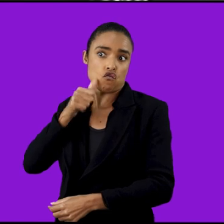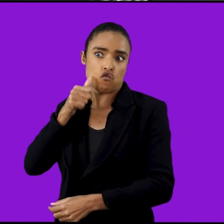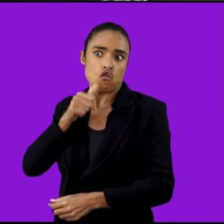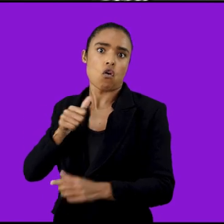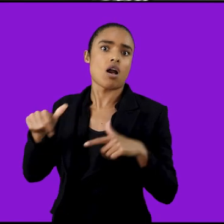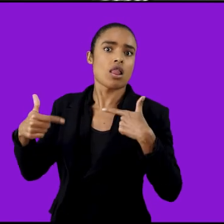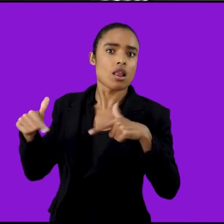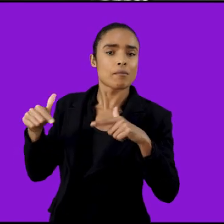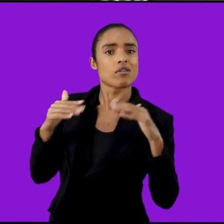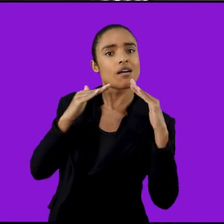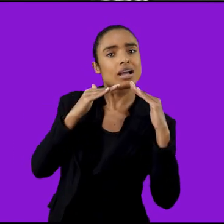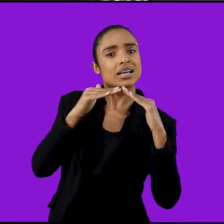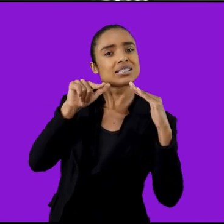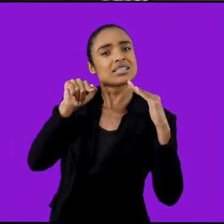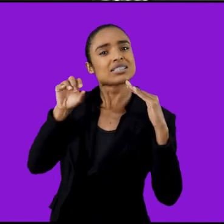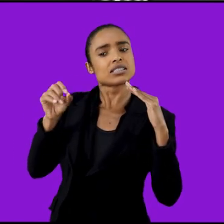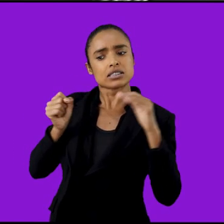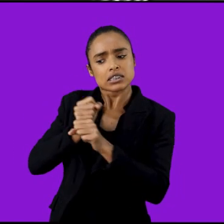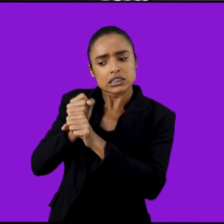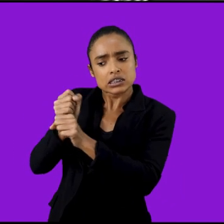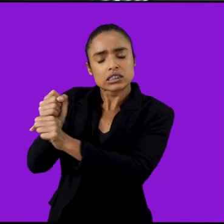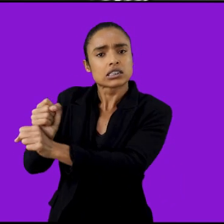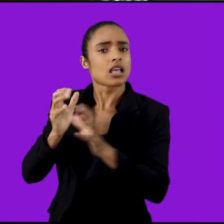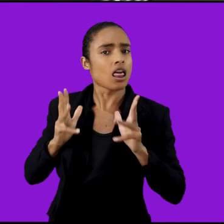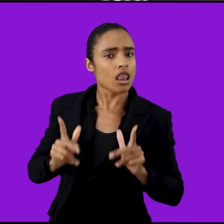70 anos, uma única família e essa família ajudou minha vó a comprar uma casa no bairro